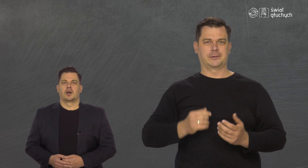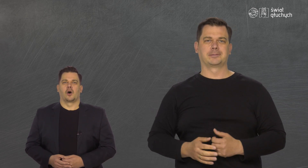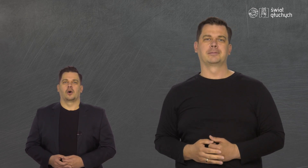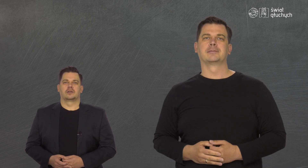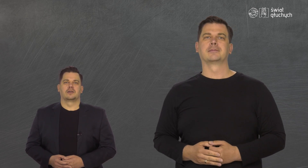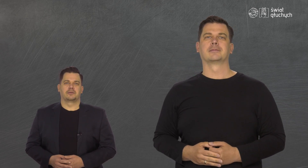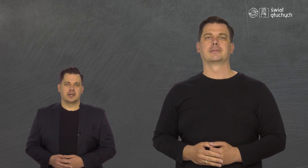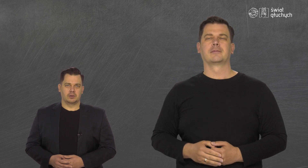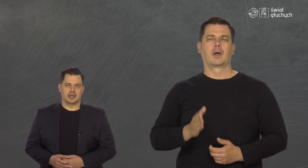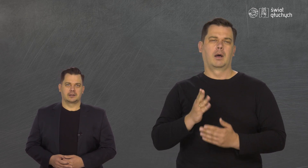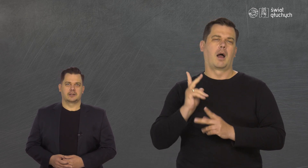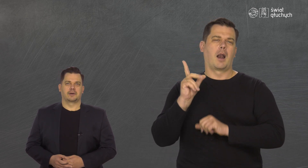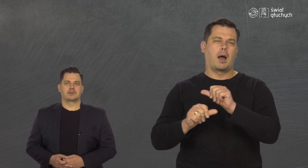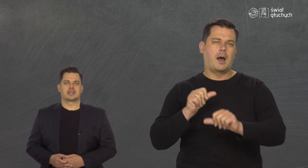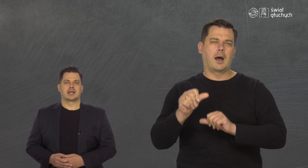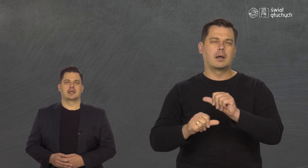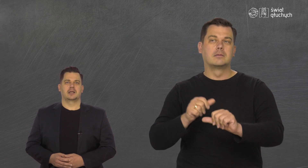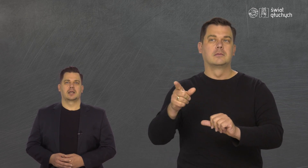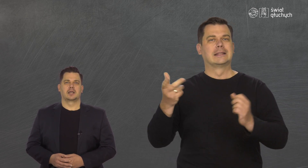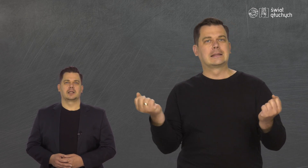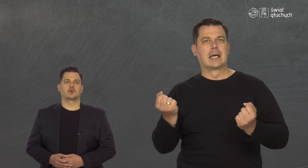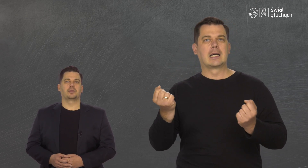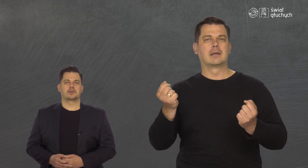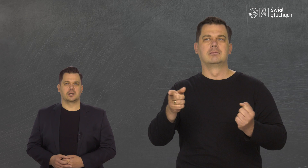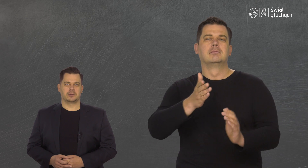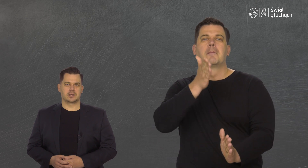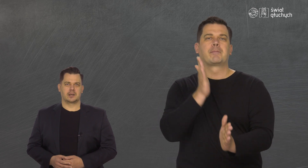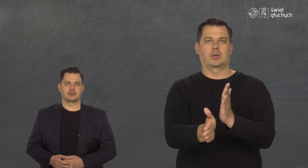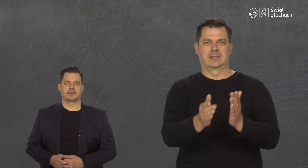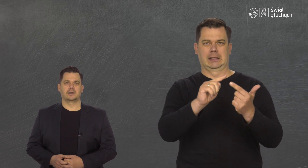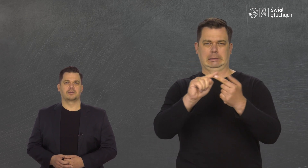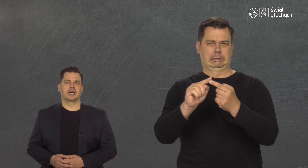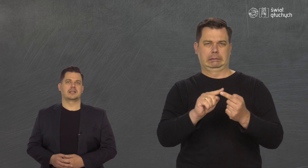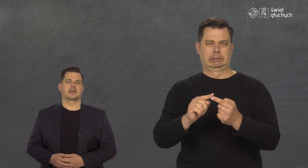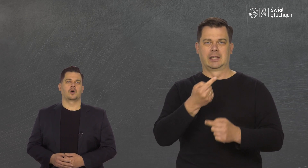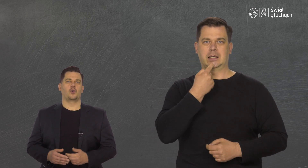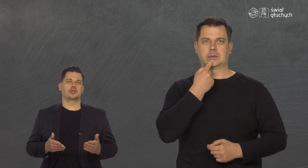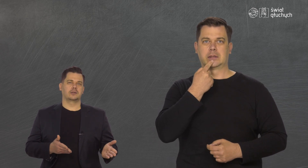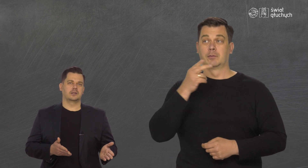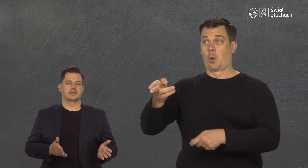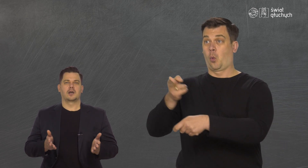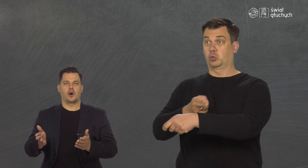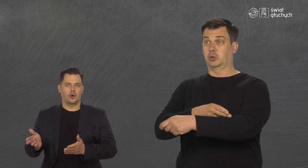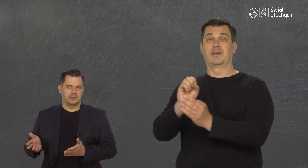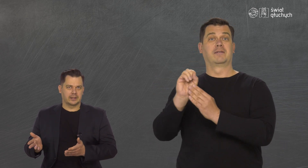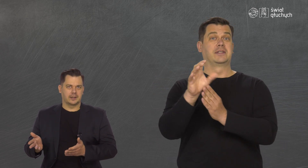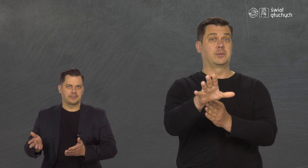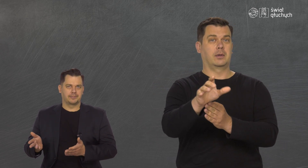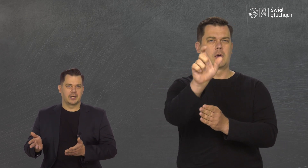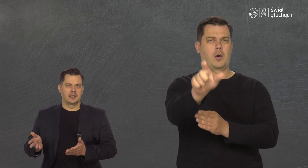Od wielu lat w trwają starania nad uproszczeniem języka używanego w relacjach urzędnicy- obywatele.